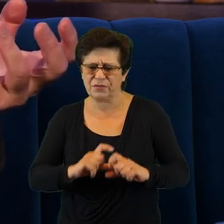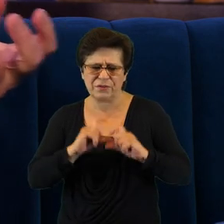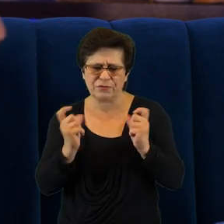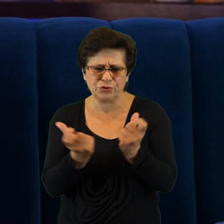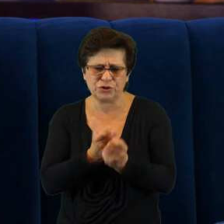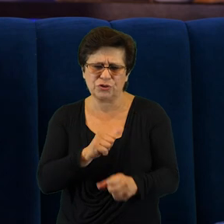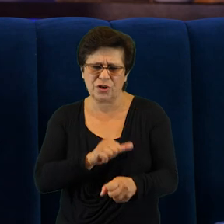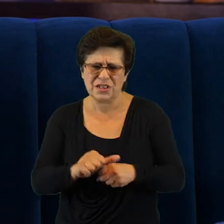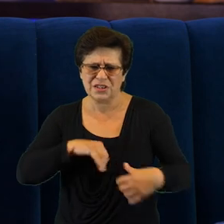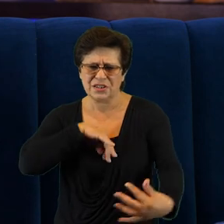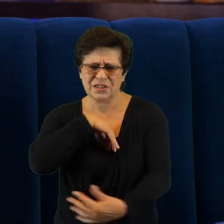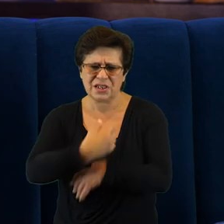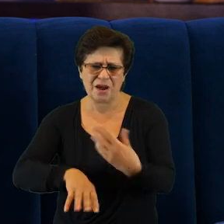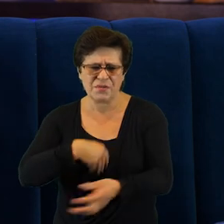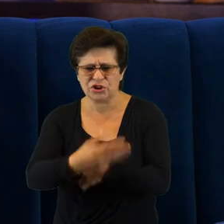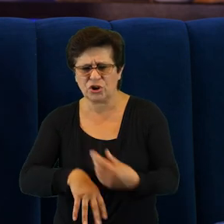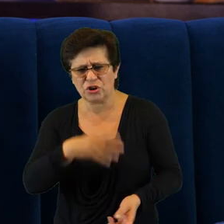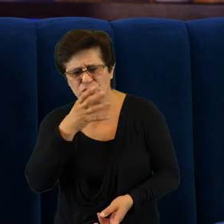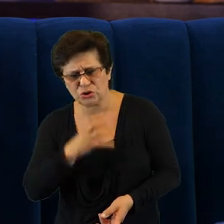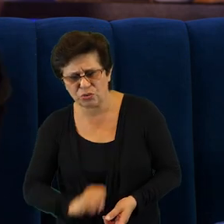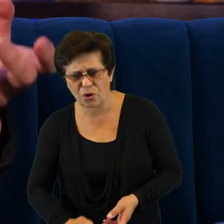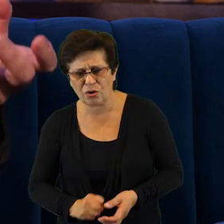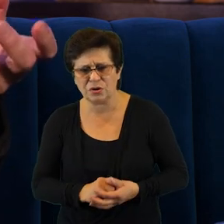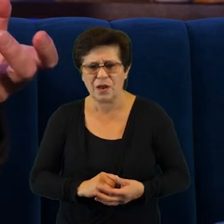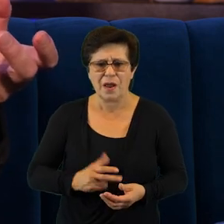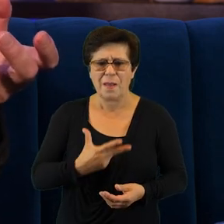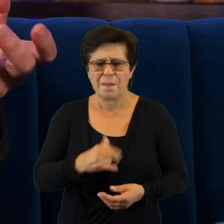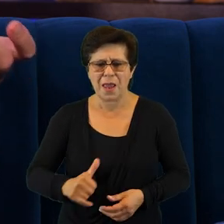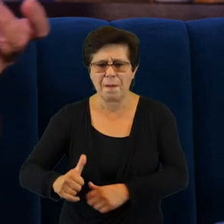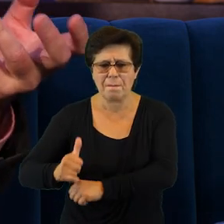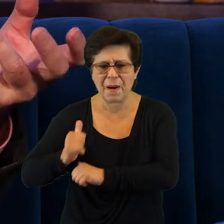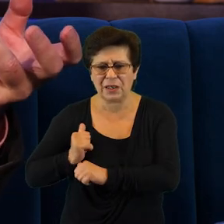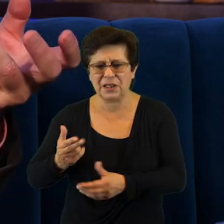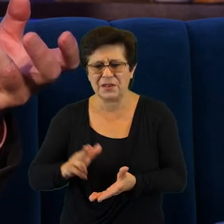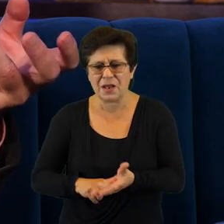Więc na przykład nie "Bagnet na broń" Broniewskiego, tylko "Bagnet na kieł", tam są parodie.